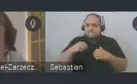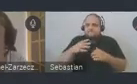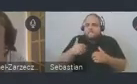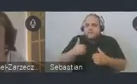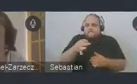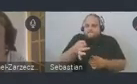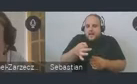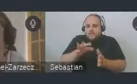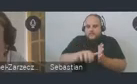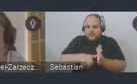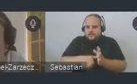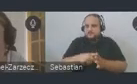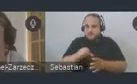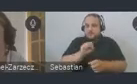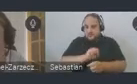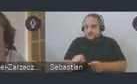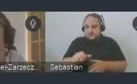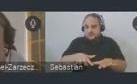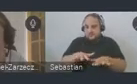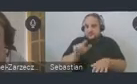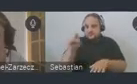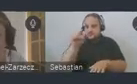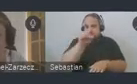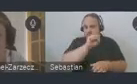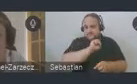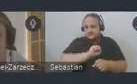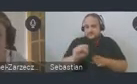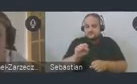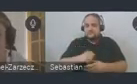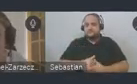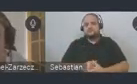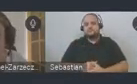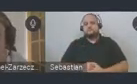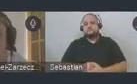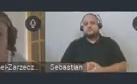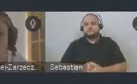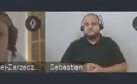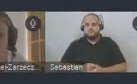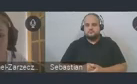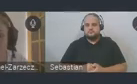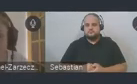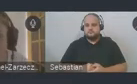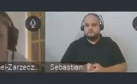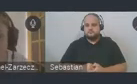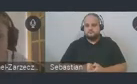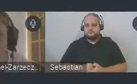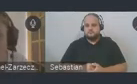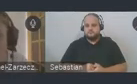Więc są wciąż w naszym kraju takie miejsca, które są pod kątem dostępu w ogóle do sieci, do technologii